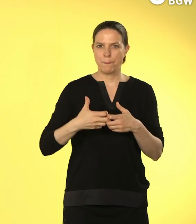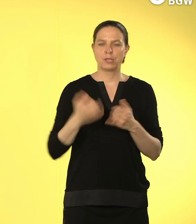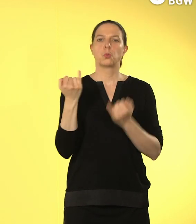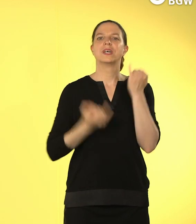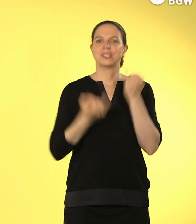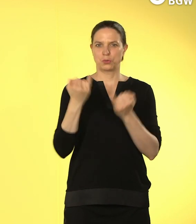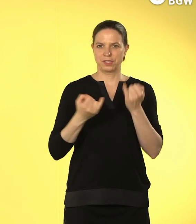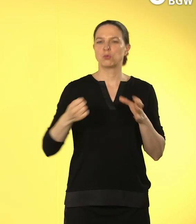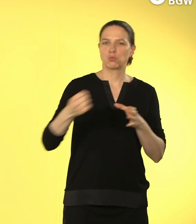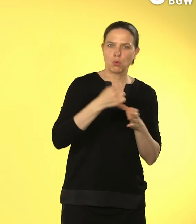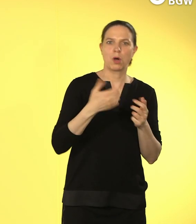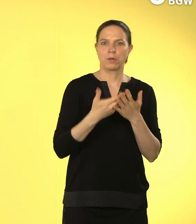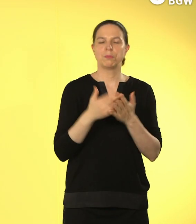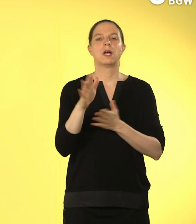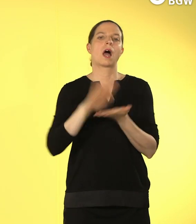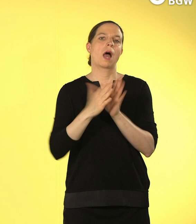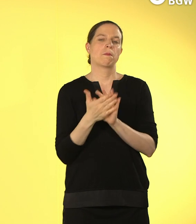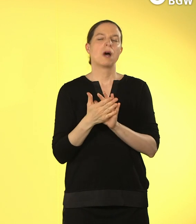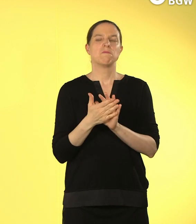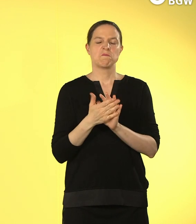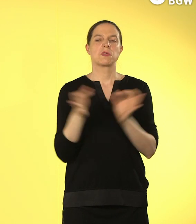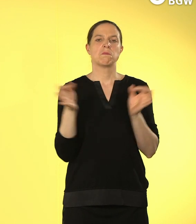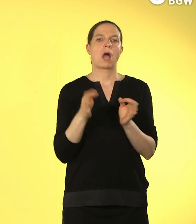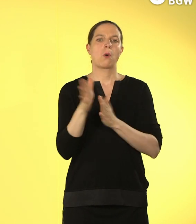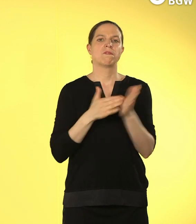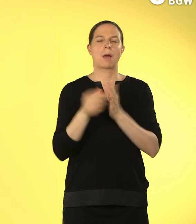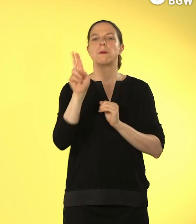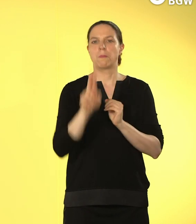auf eine Blaufärbung von Handschuhen geeinigt.